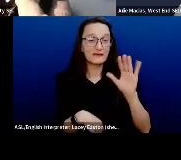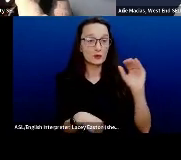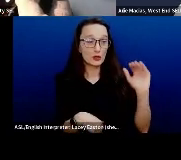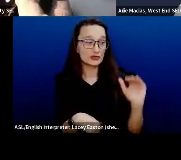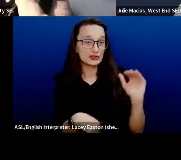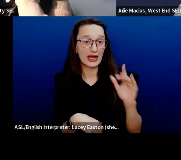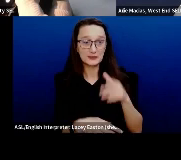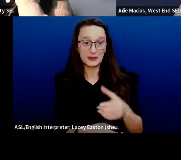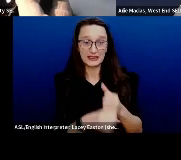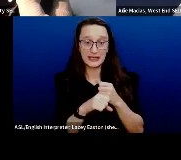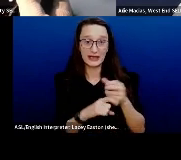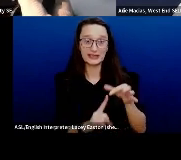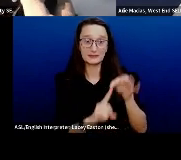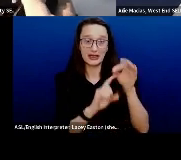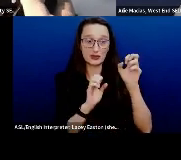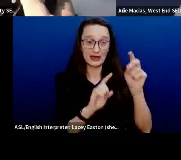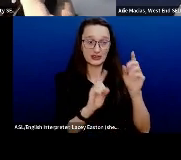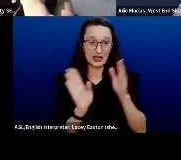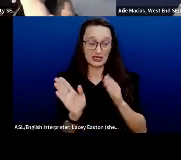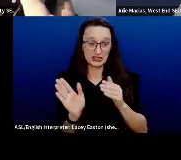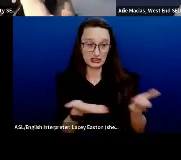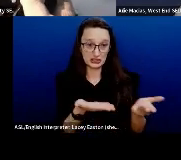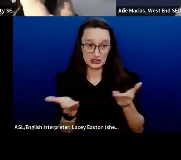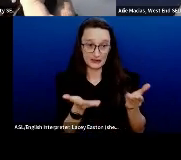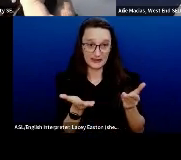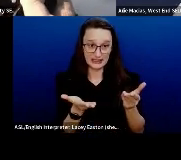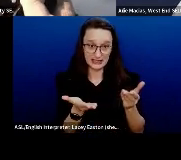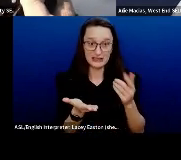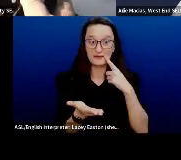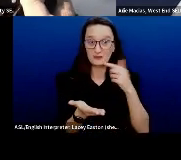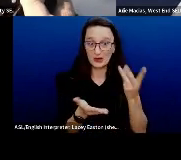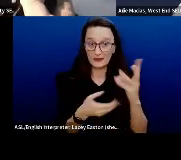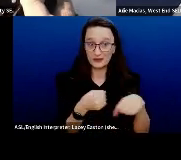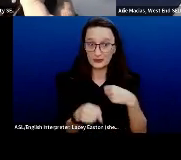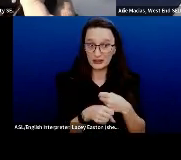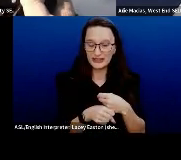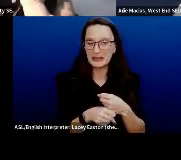años, es probable que tenga un montón de garantías procesales en alguna parte, pero si las extravía,